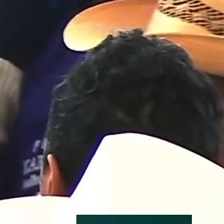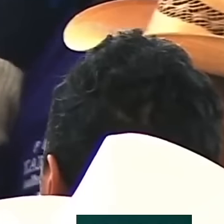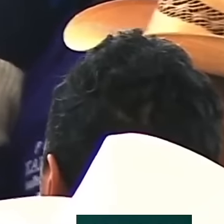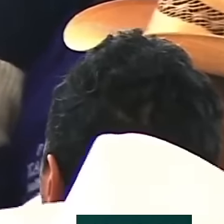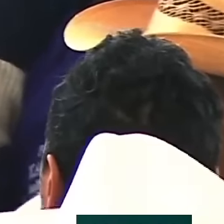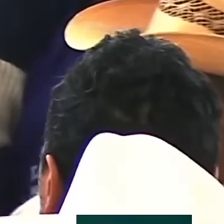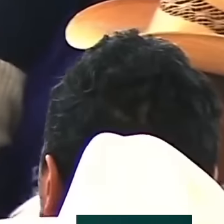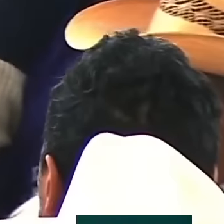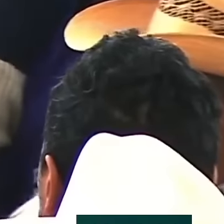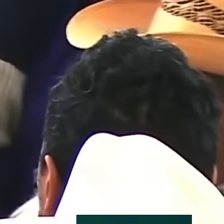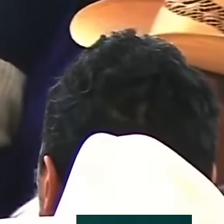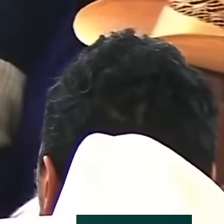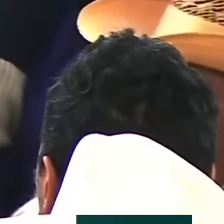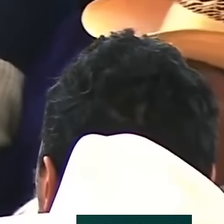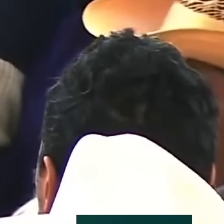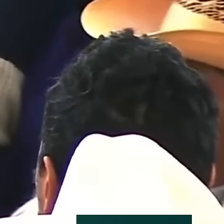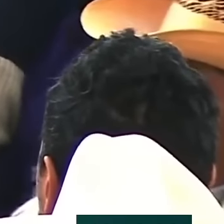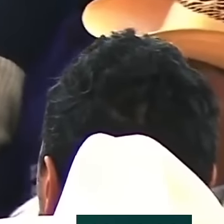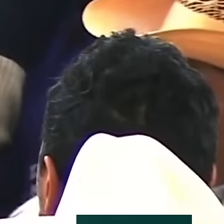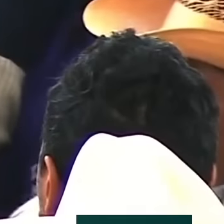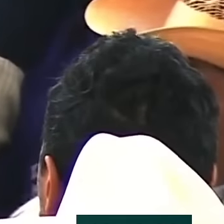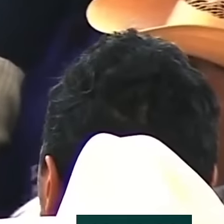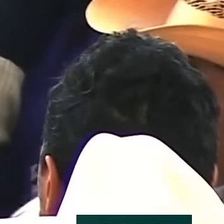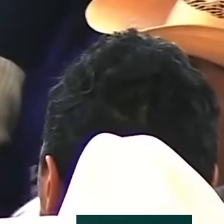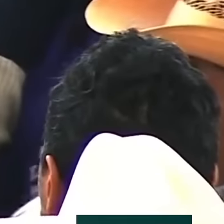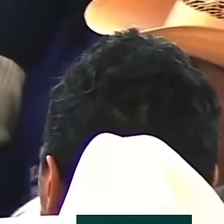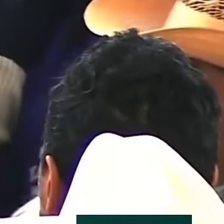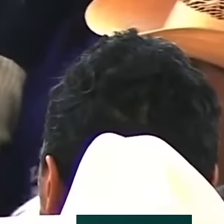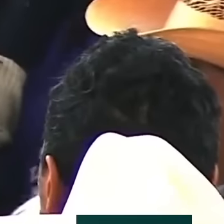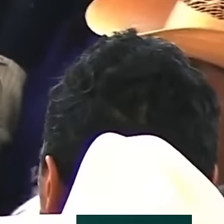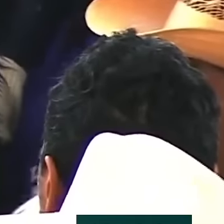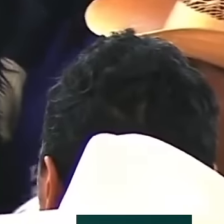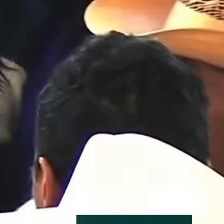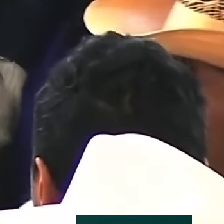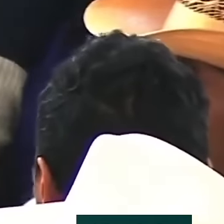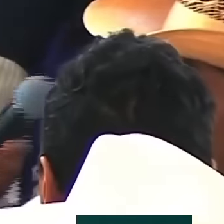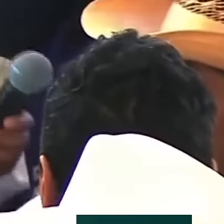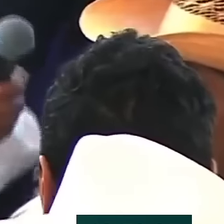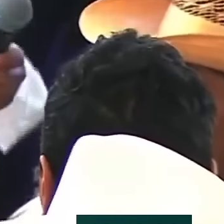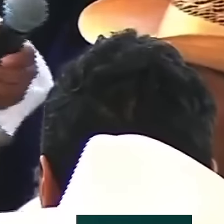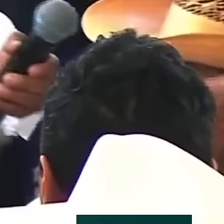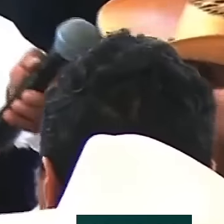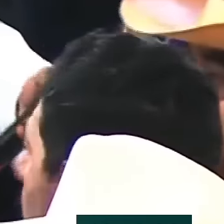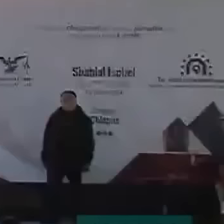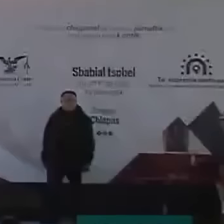ministra a favor.